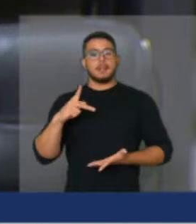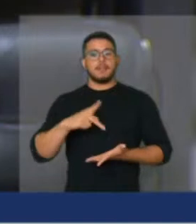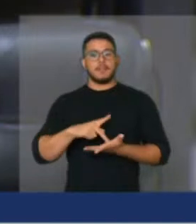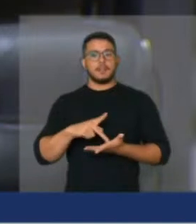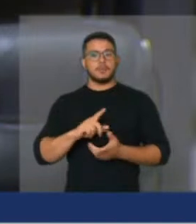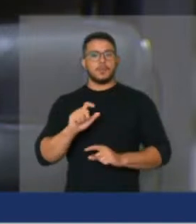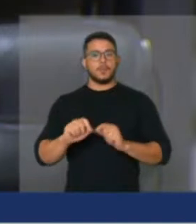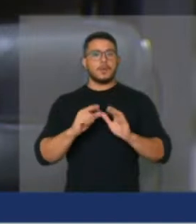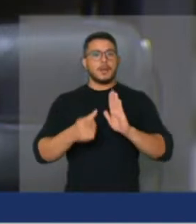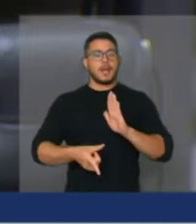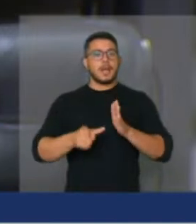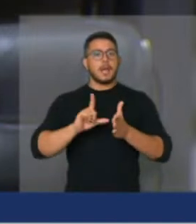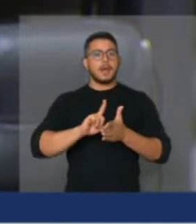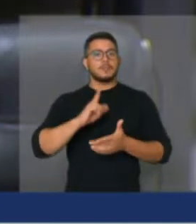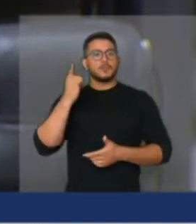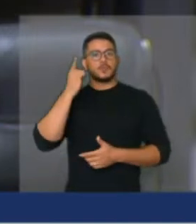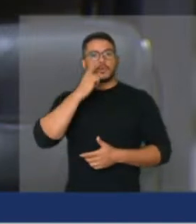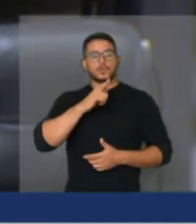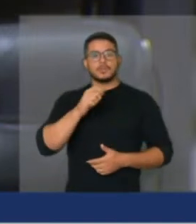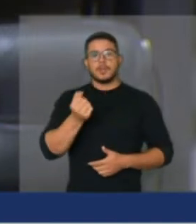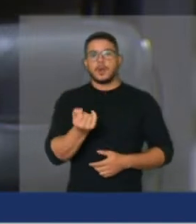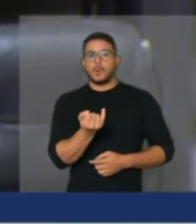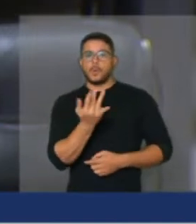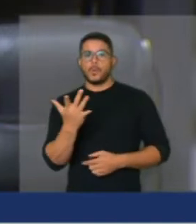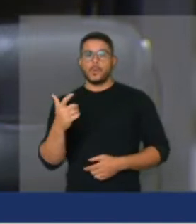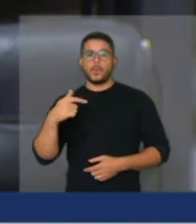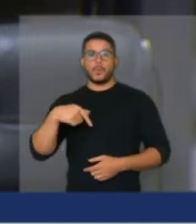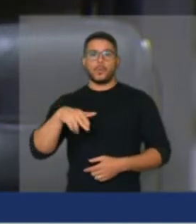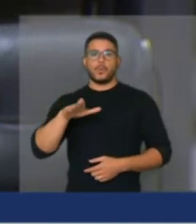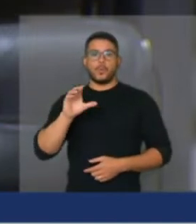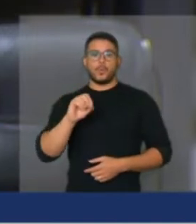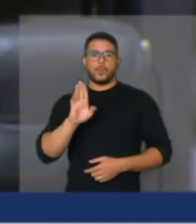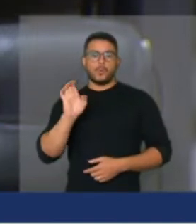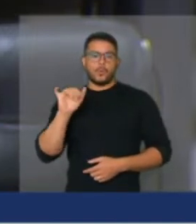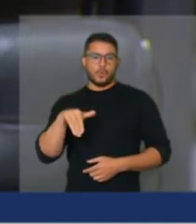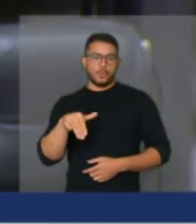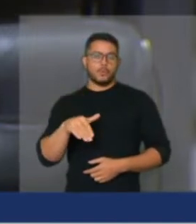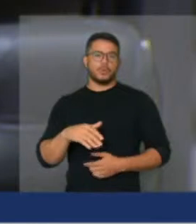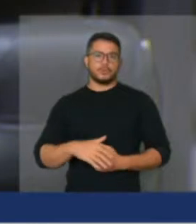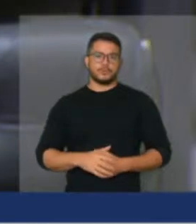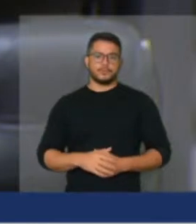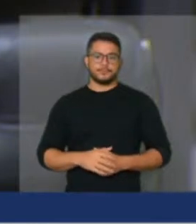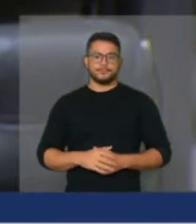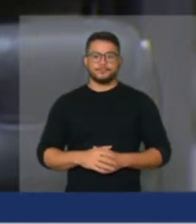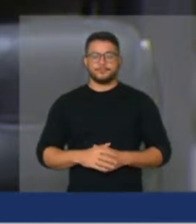VOTAÇÕES. E ALÉM DISSO TEM QUE TER UMA RAZOABILIDADE. UMA EXPLICAÇÃO LÓGICA. ENTÃO, NA VERDADE, ONTEM NÃO FOI